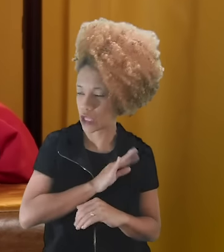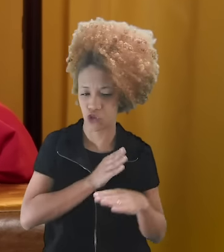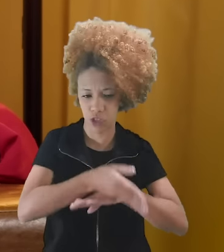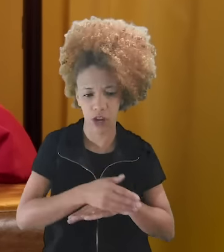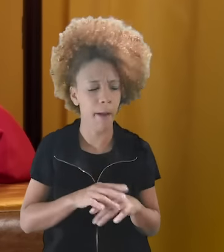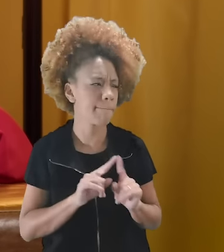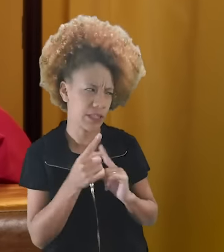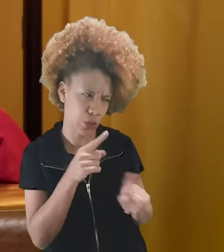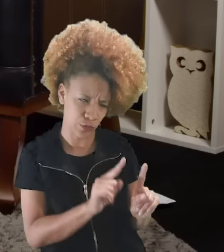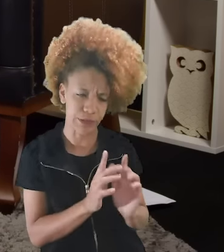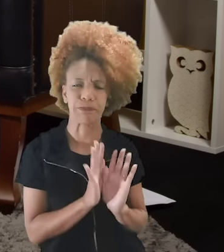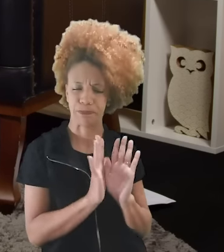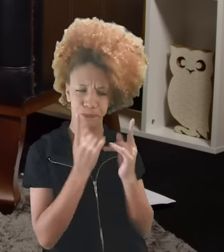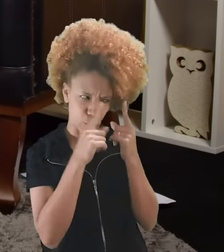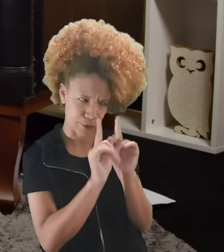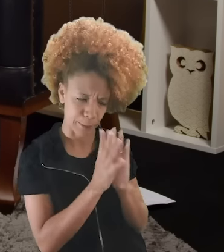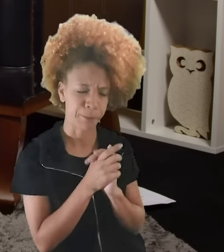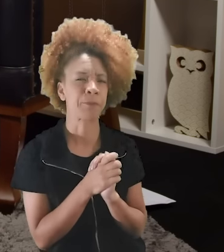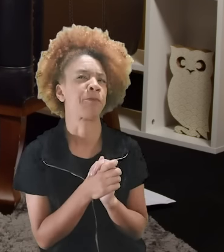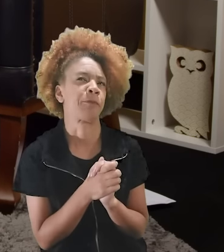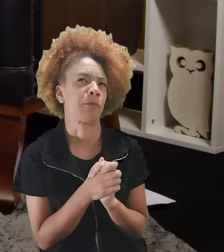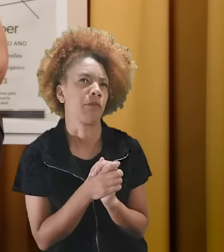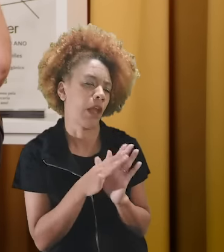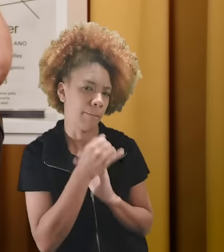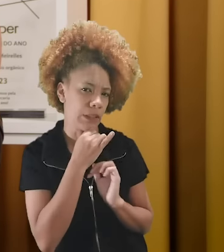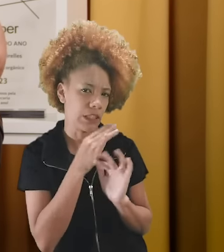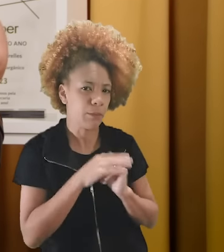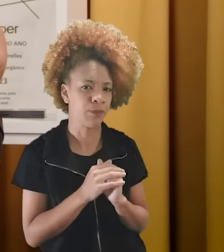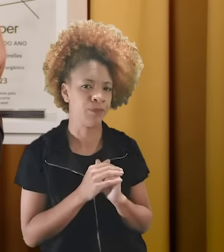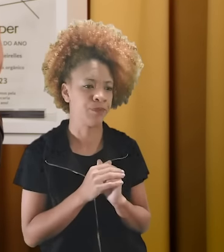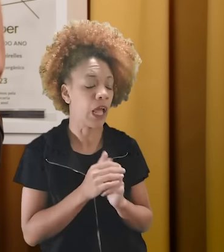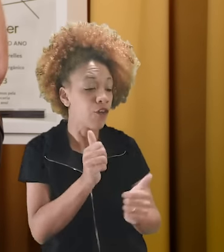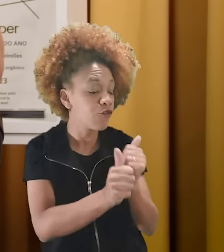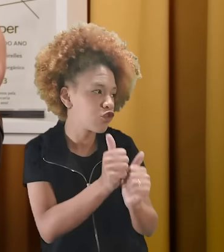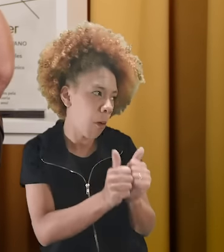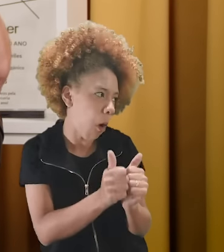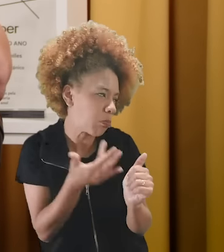entrar e jogar mas aí vem minha dúvida Vamos lá eh um por exemplo eu o cara que joga futebol Sei lá